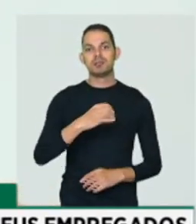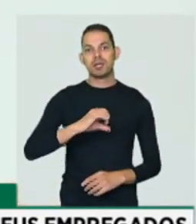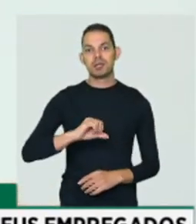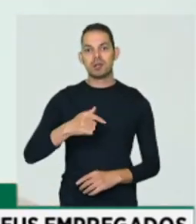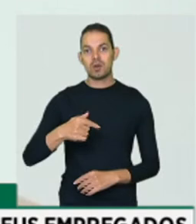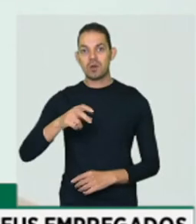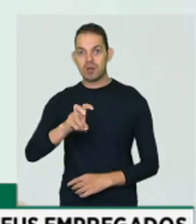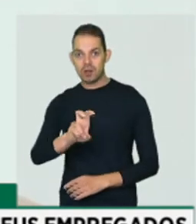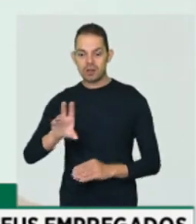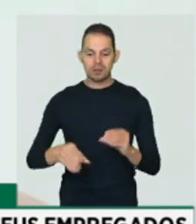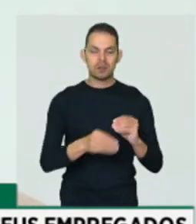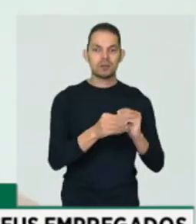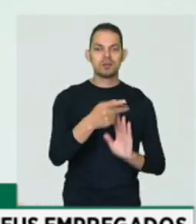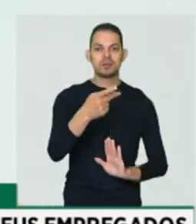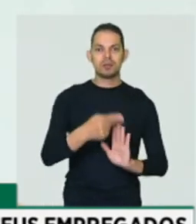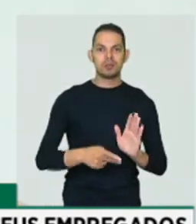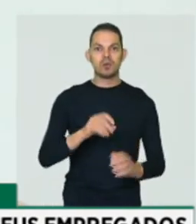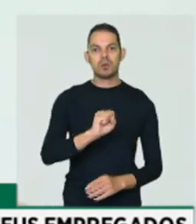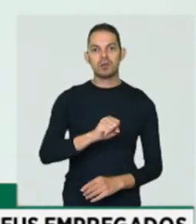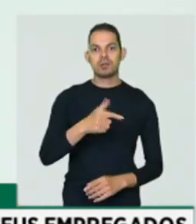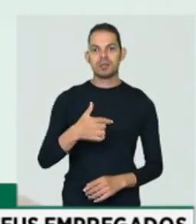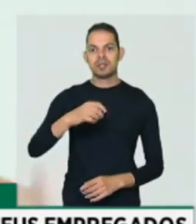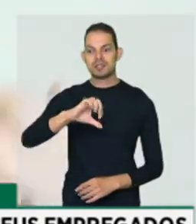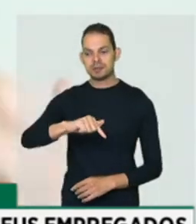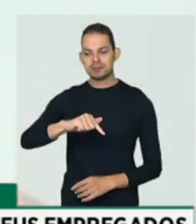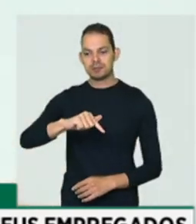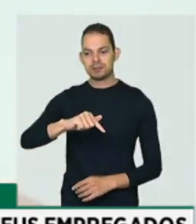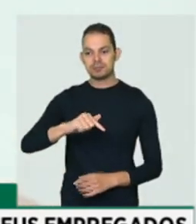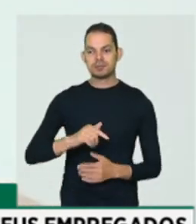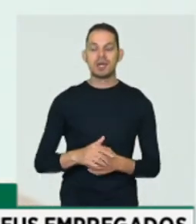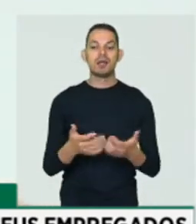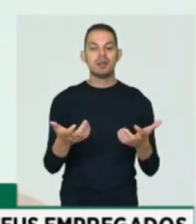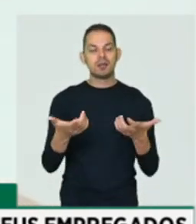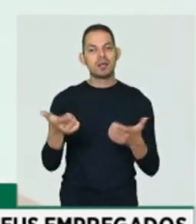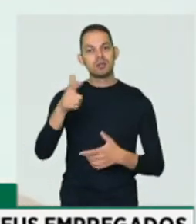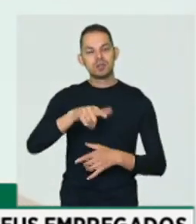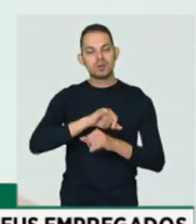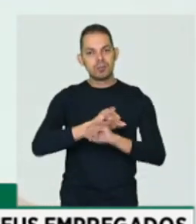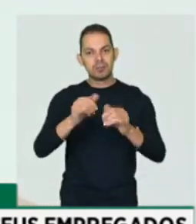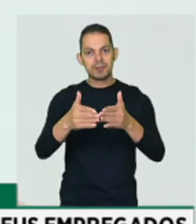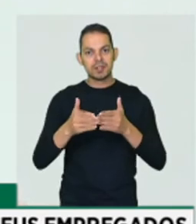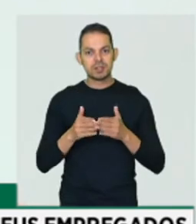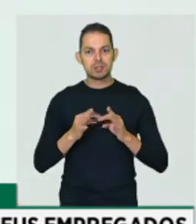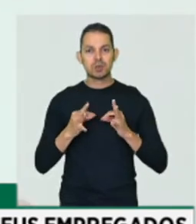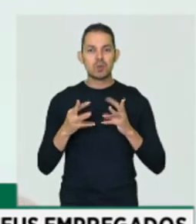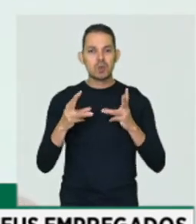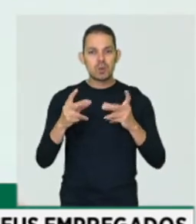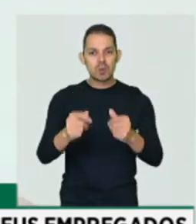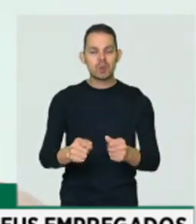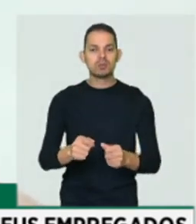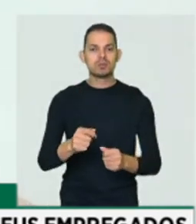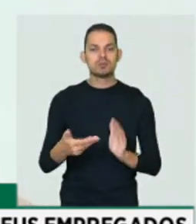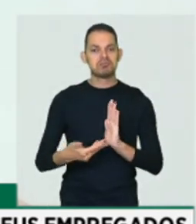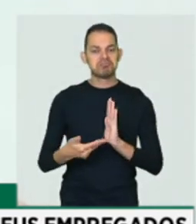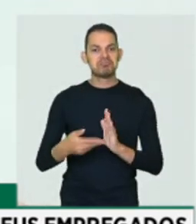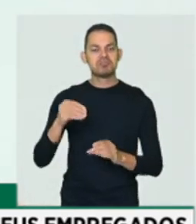OUTROS E TEM A URGÊNCIA APROVADA, O 1975, APENSADO AO PROJETO DE LEI 827, EU GOSTARIA DE REFORÇAR TODOS OS PEDIDOS QUE FORAM FEITOS AQUI,